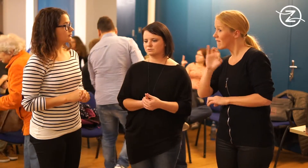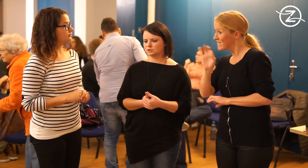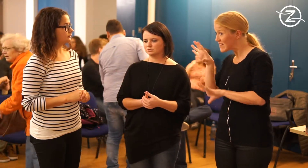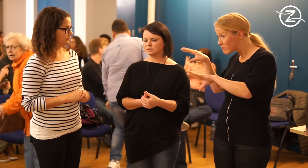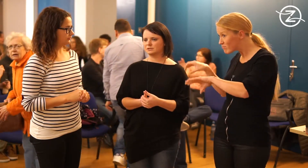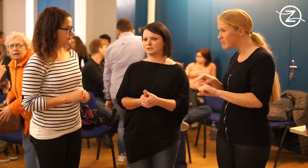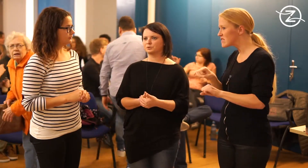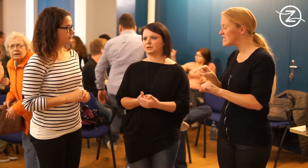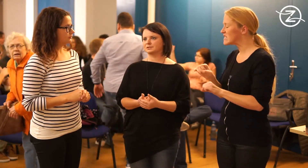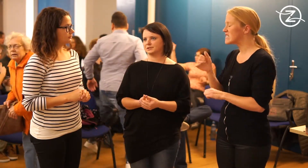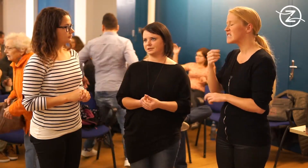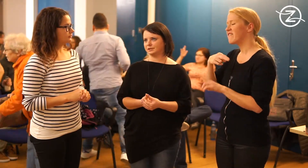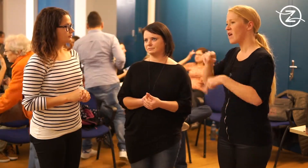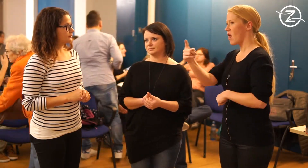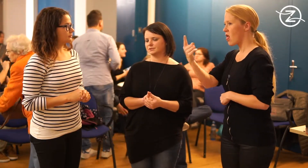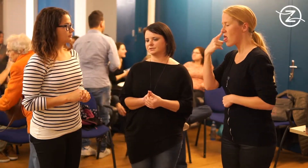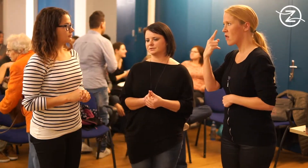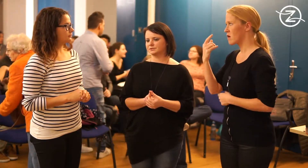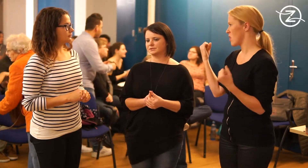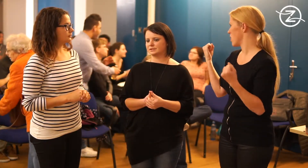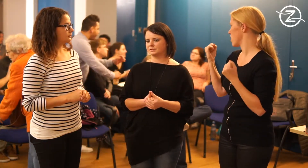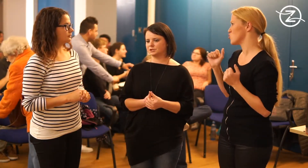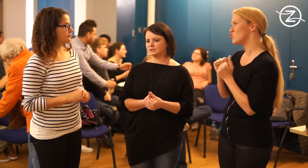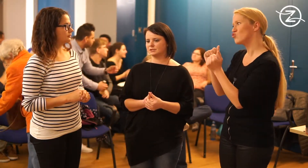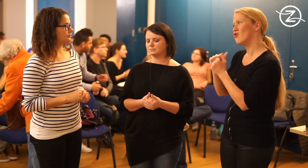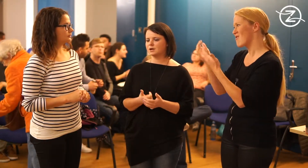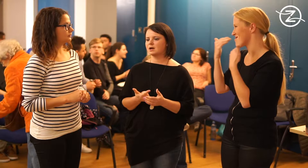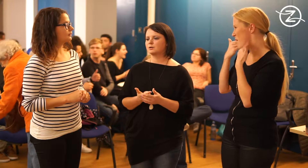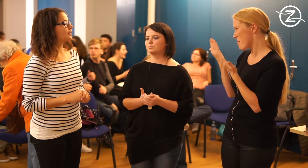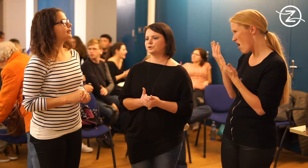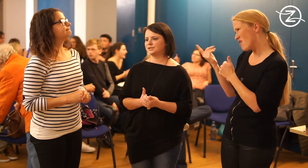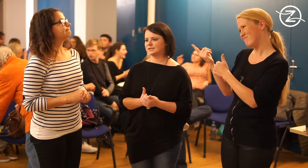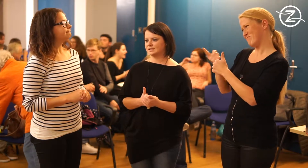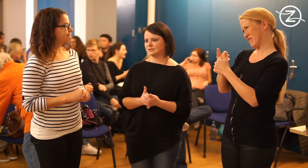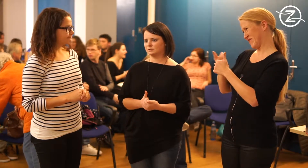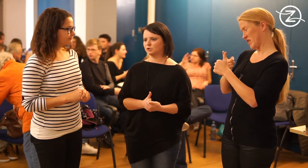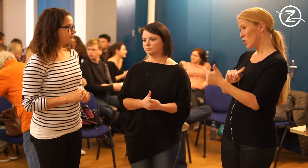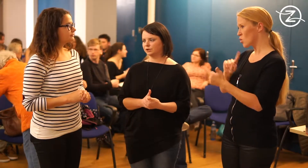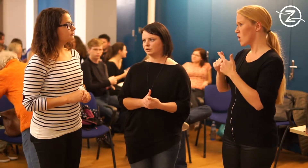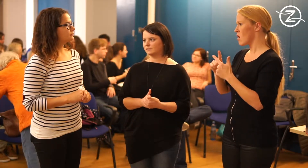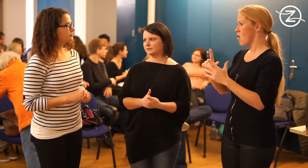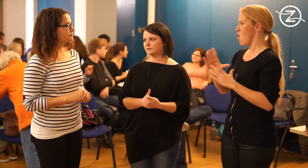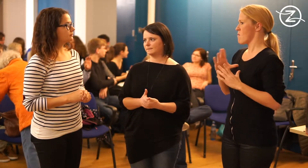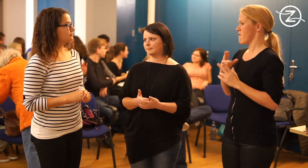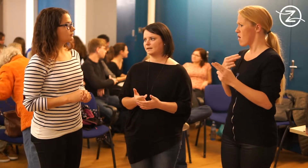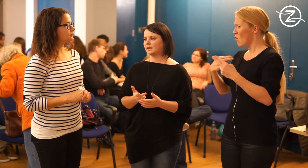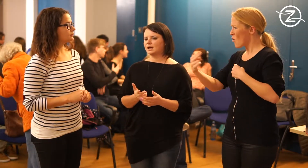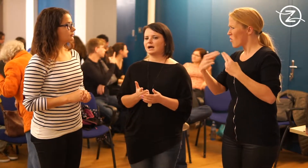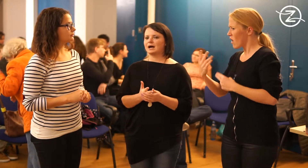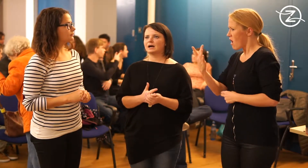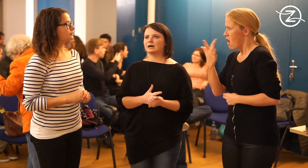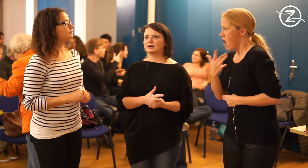že jde o neslyšícího, většinou firmy reagují, že nemají se zaměstnáváním neslyšících zkušenost,